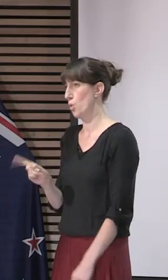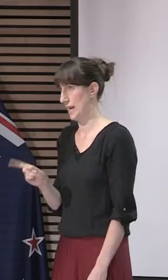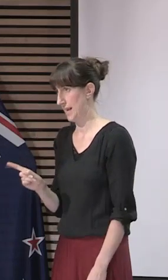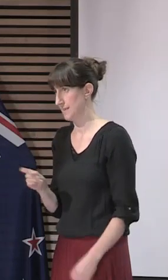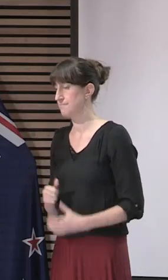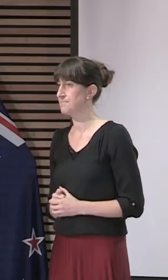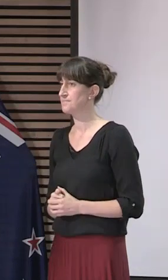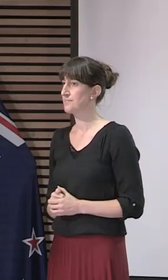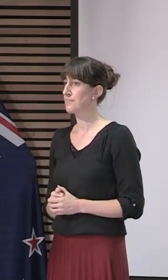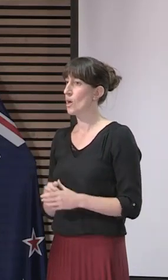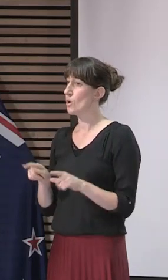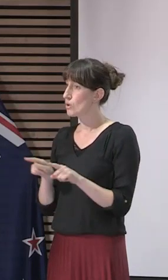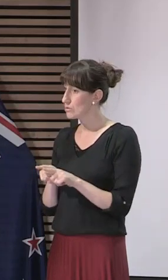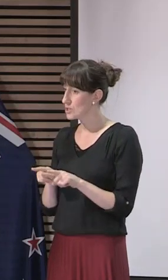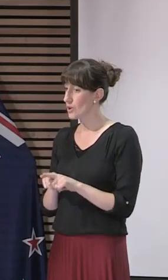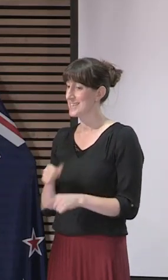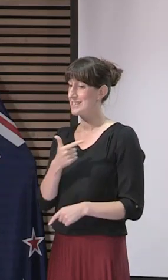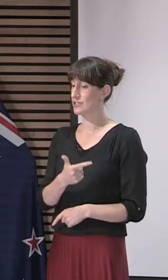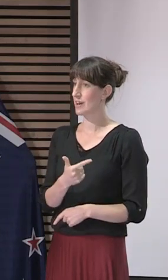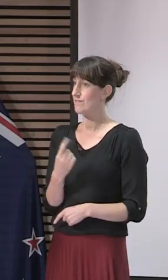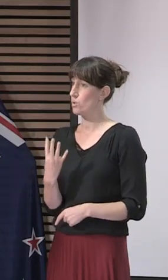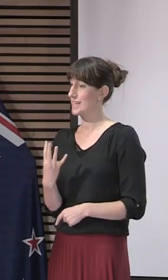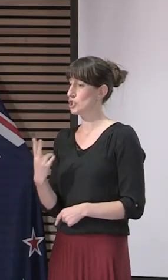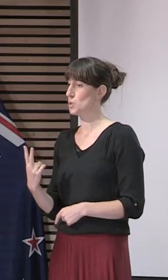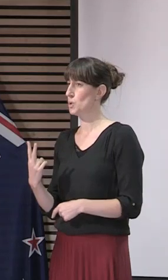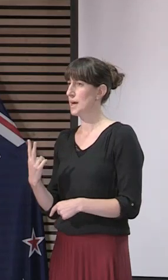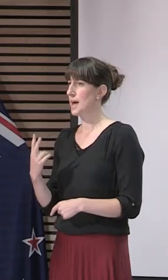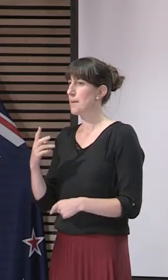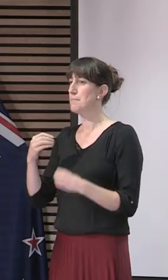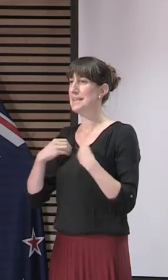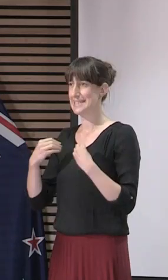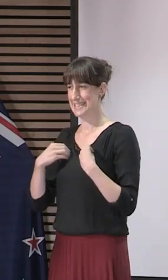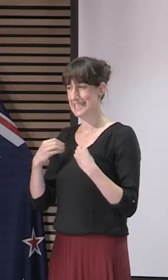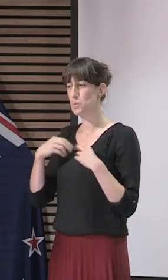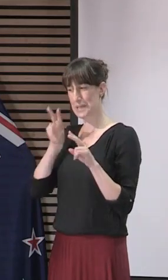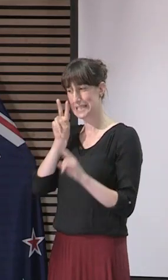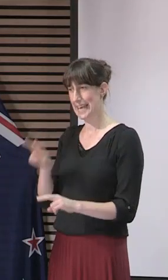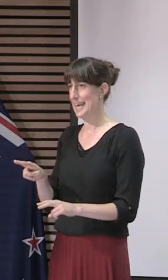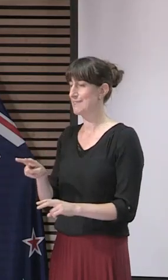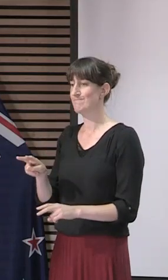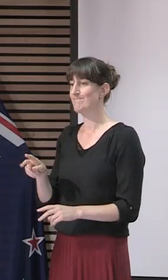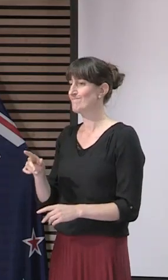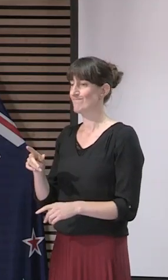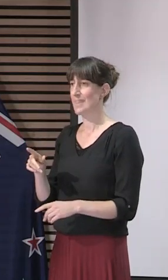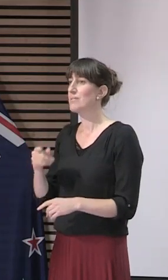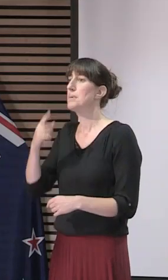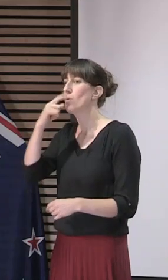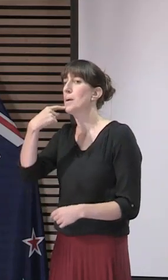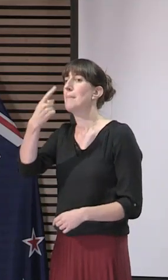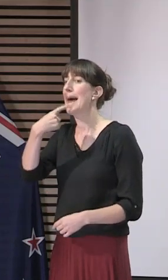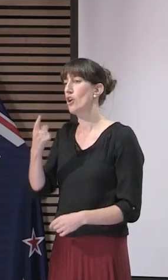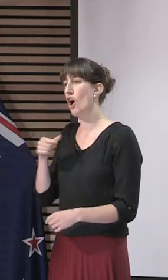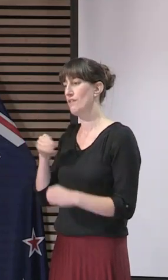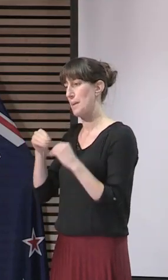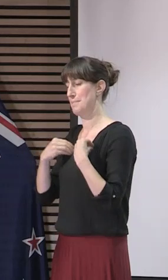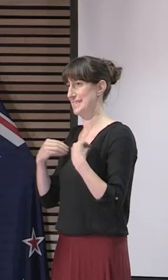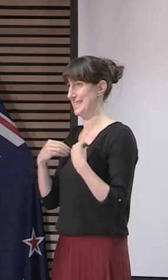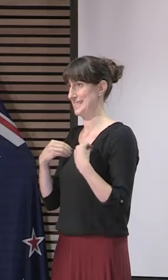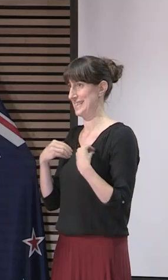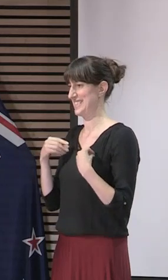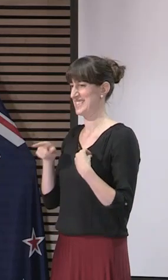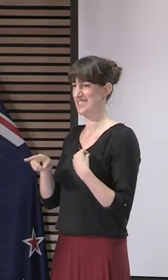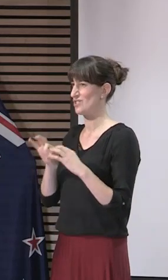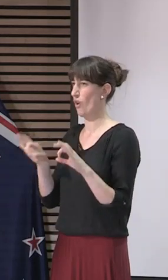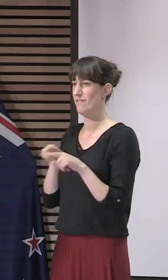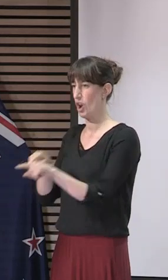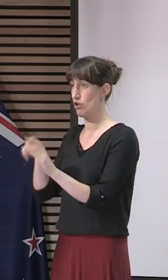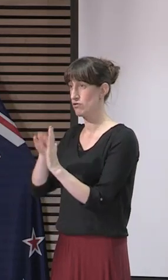enei hua ki whakatupato, engari